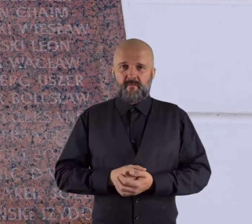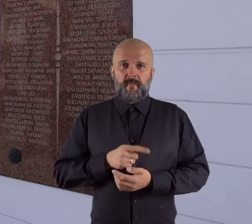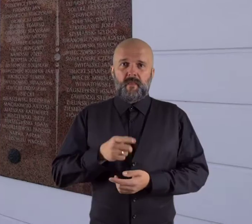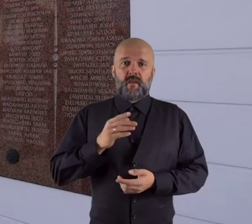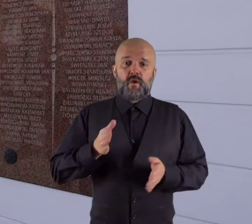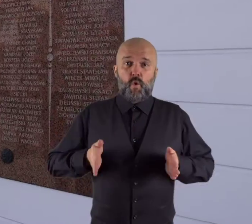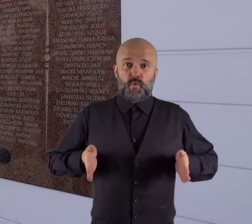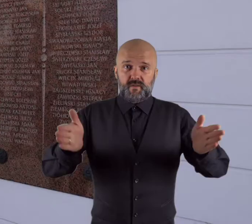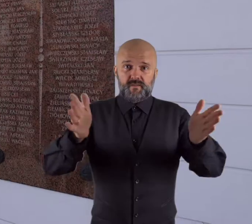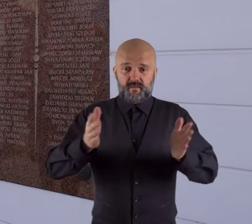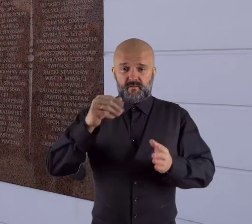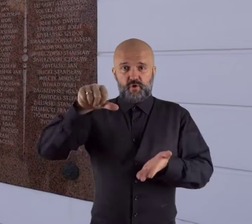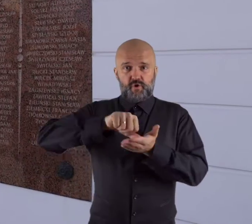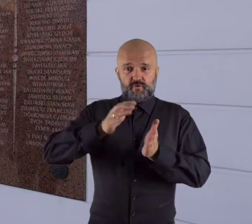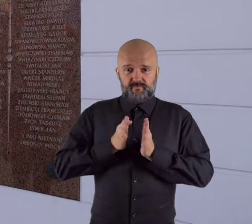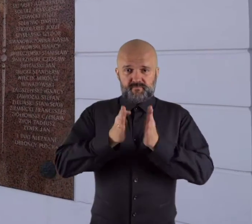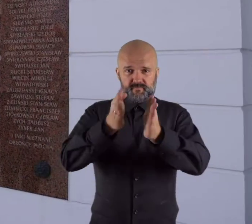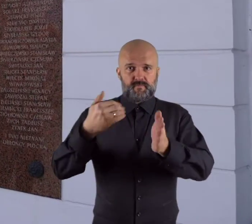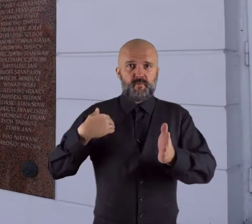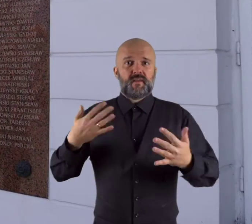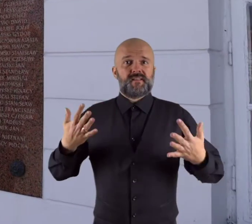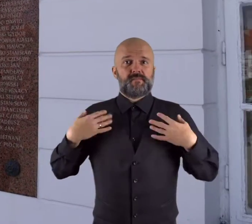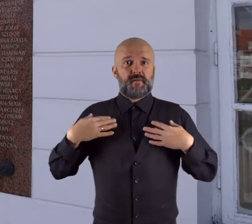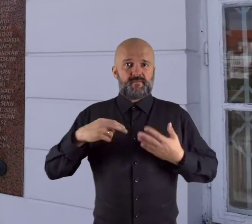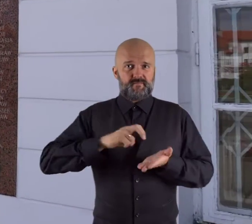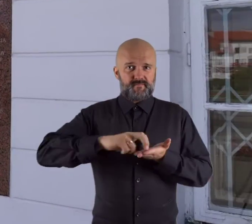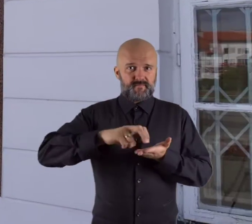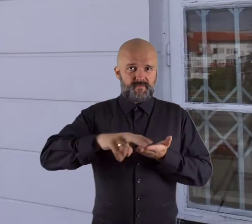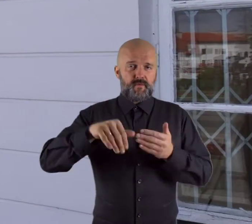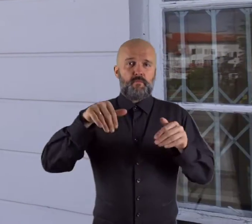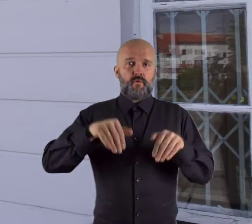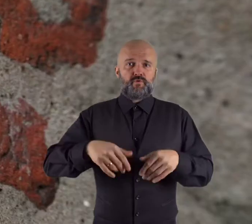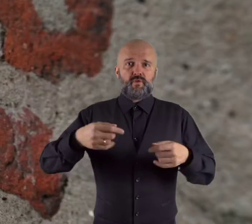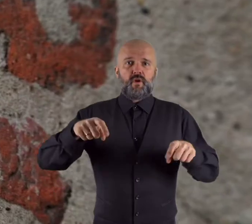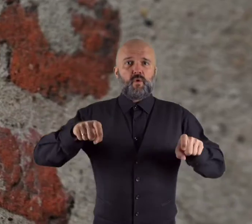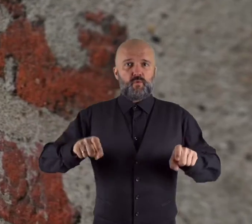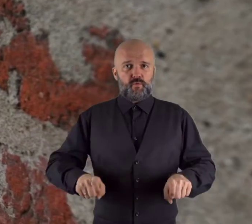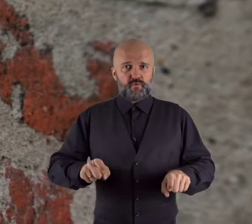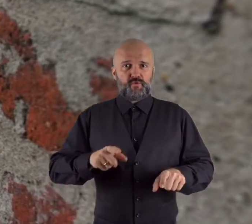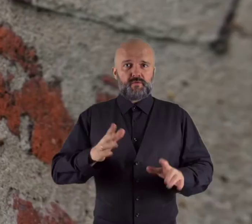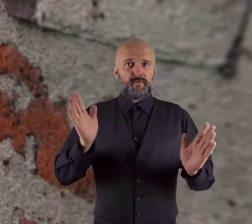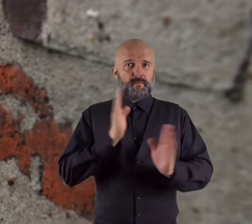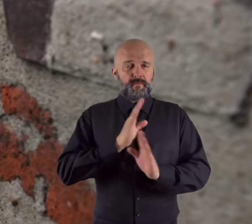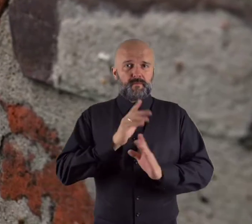Przez środek tej ulicy prowadził trotuar spacerowy z ławkami, na których siedzieli mieszkańcy ulicy.